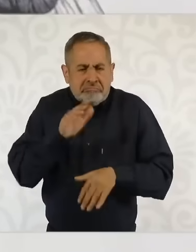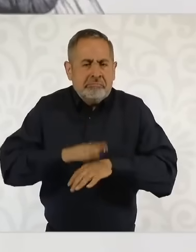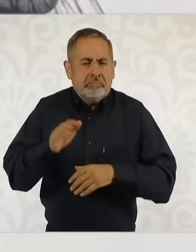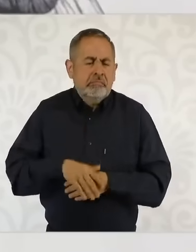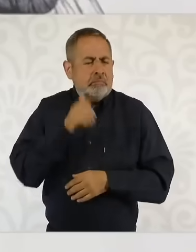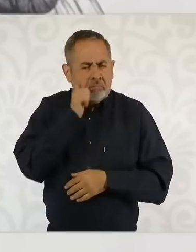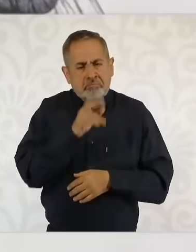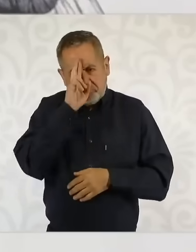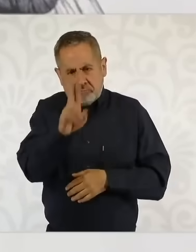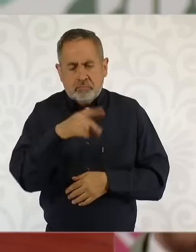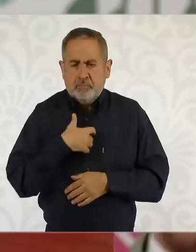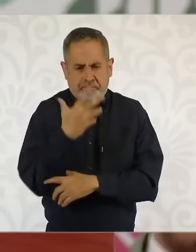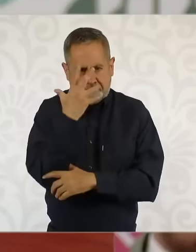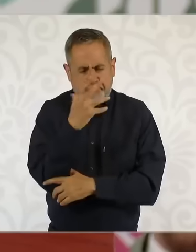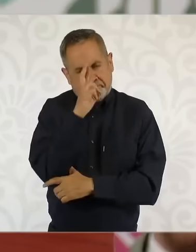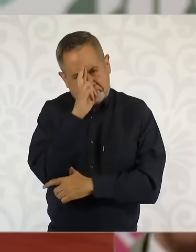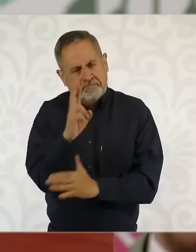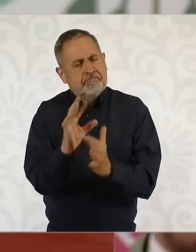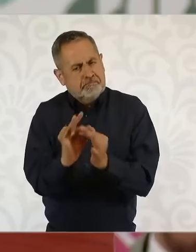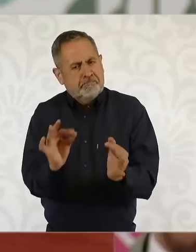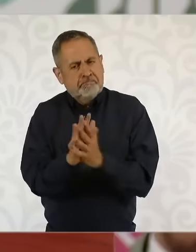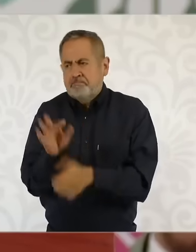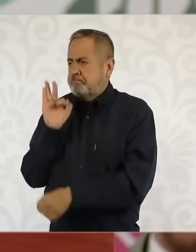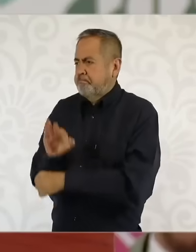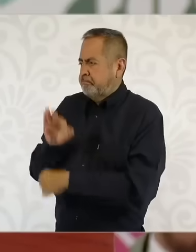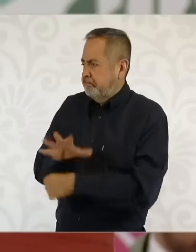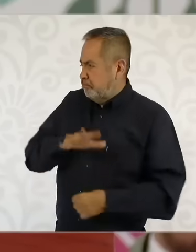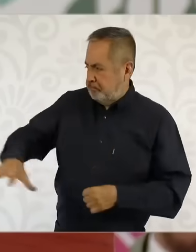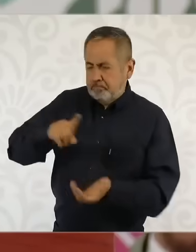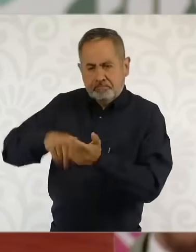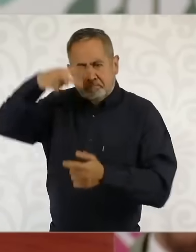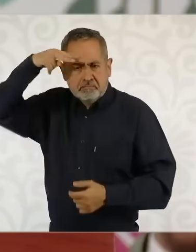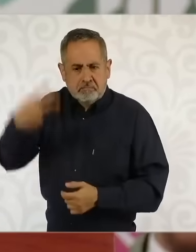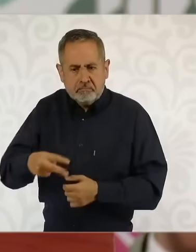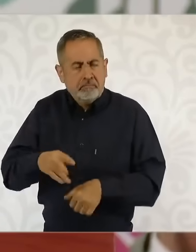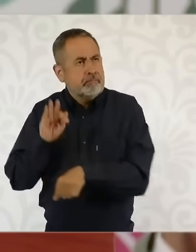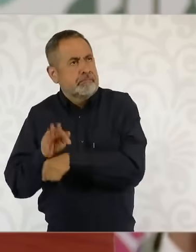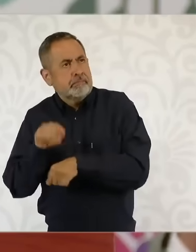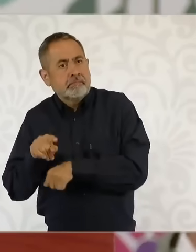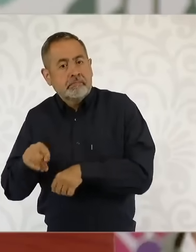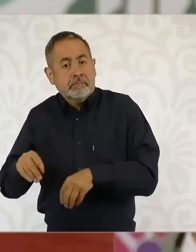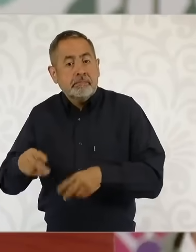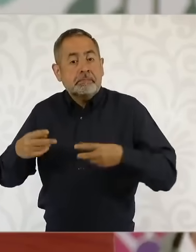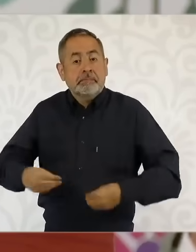respeto pero con firmeza en la defensa de los mexicanos en Estados Unidos y de lo que afecta